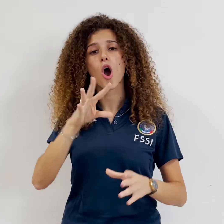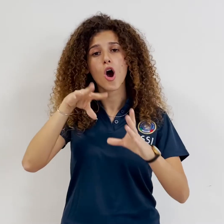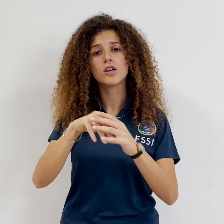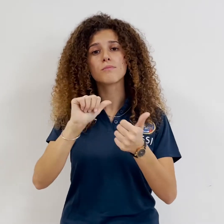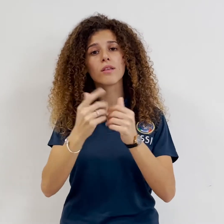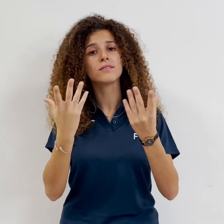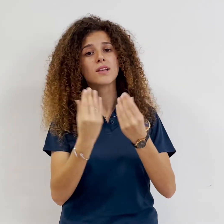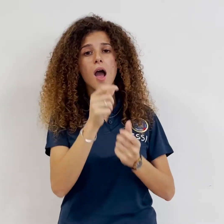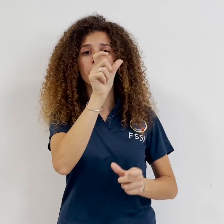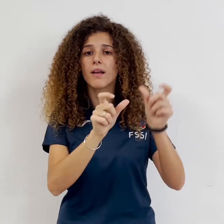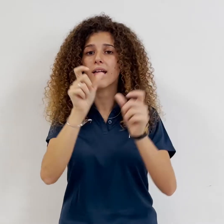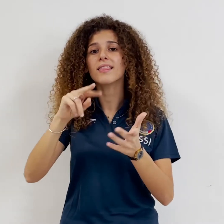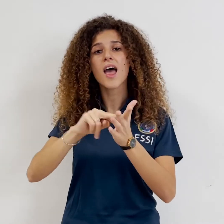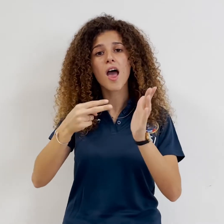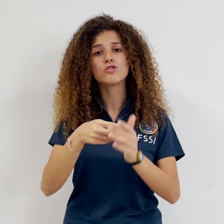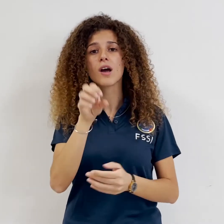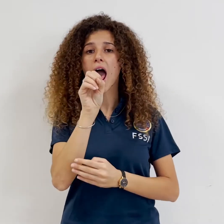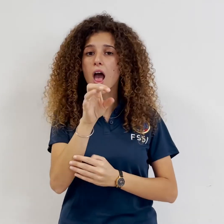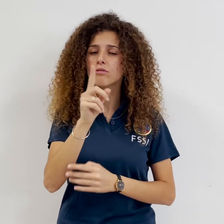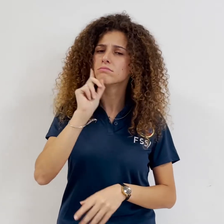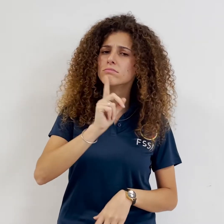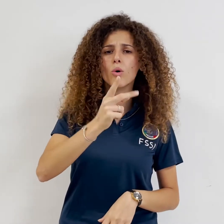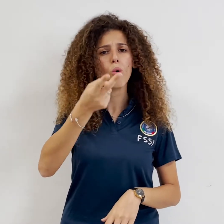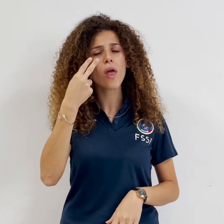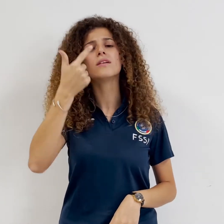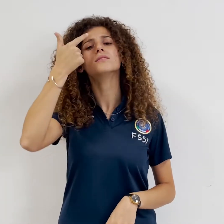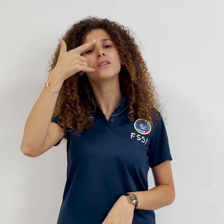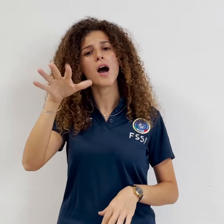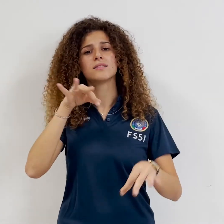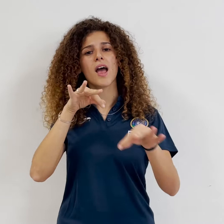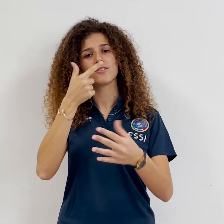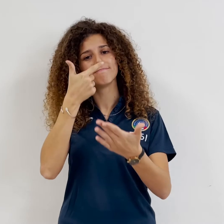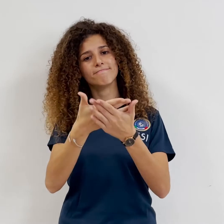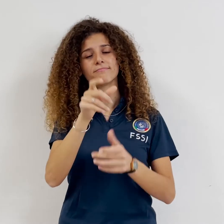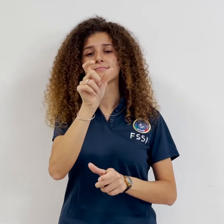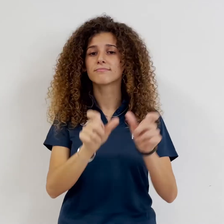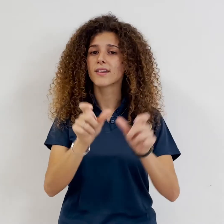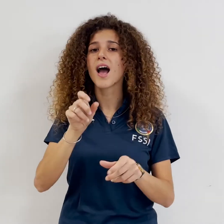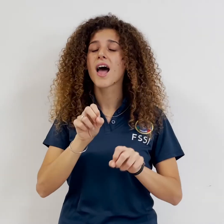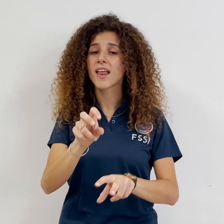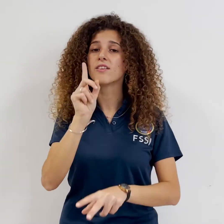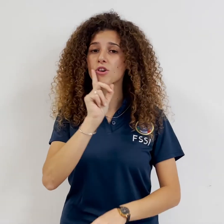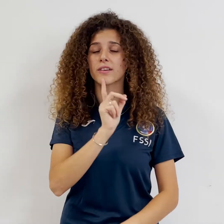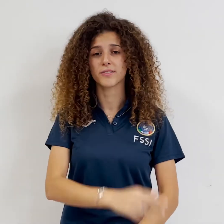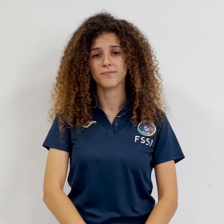affinchè tecnici e allenatori, sordi e udenti, sappiano applicare con atleti sordi strategie adeguate.